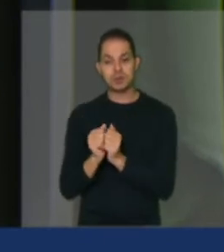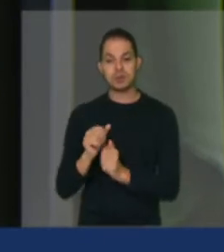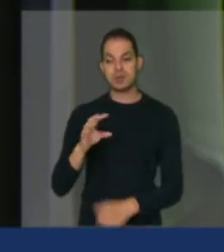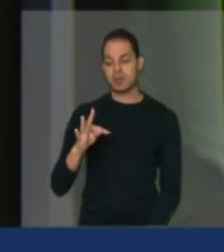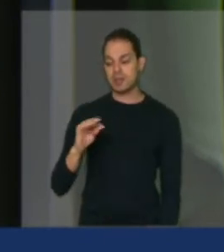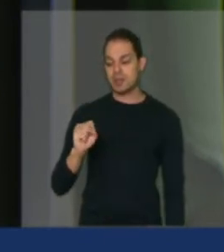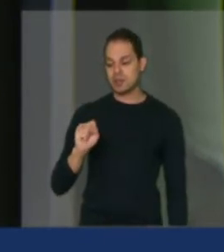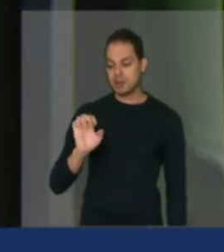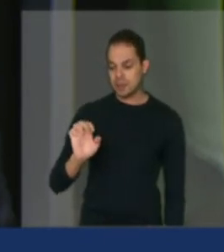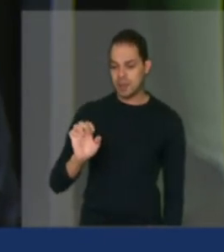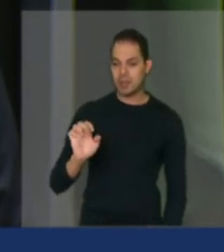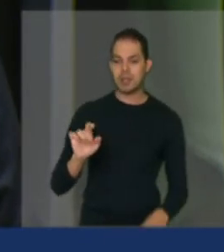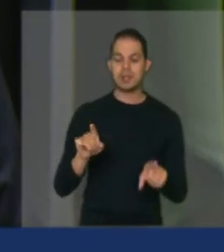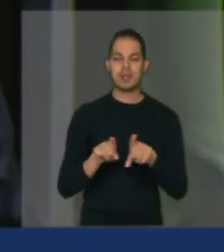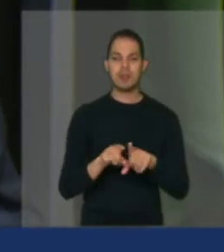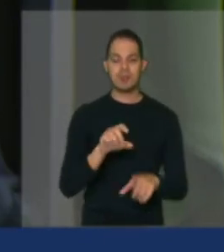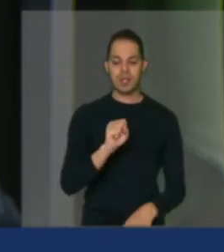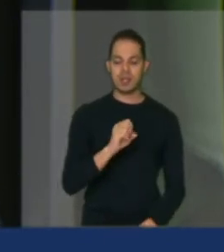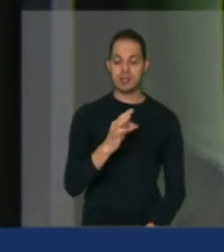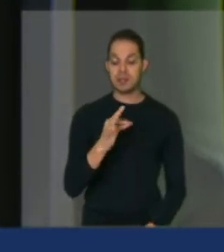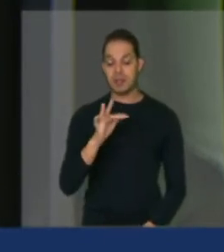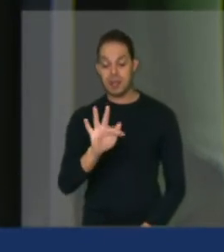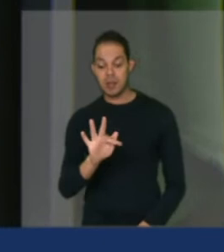O TRIBUNAL SUPERIOR ELEITORAL , AO SUPREMO TRIBUNAL FEDERAL, A TODOS AQUELES QUE ACREDITAM